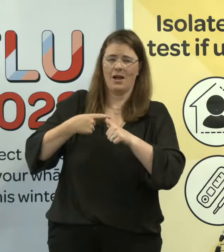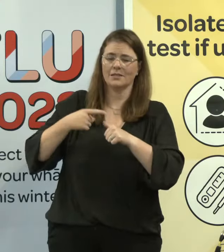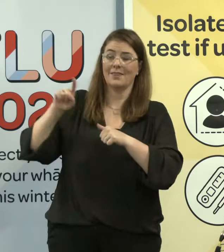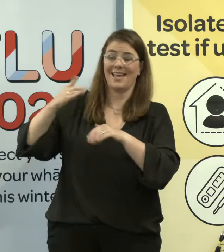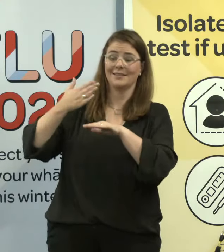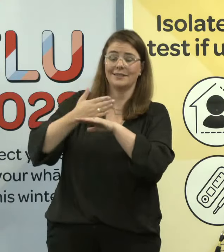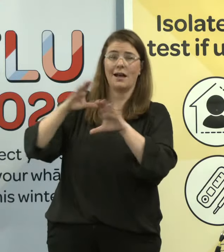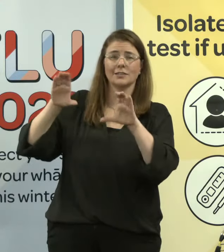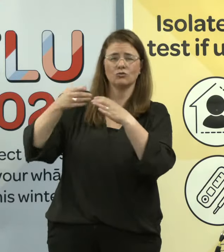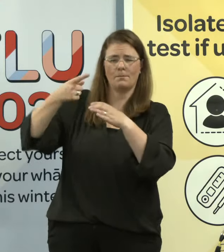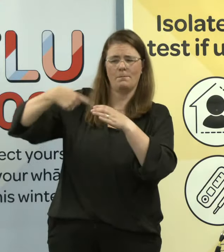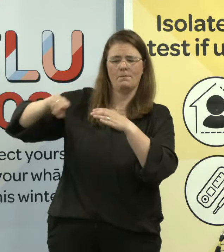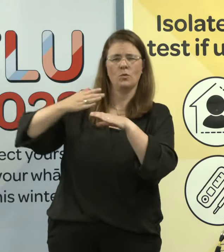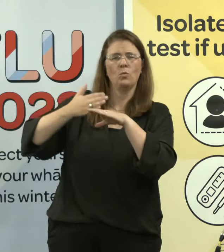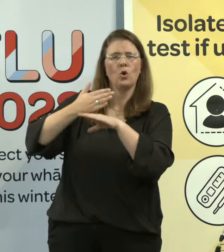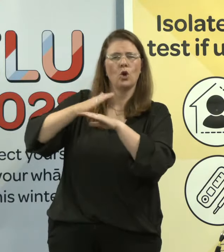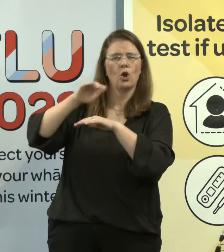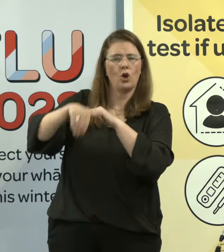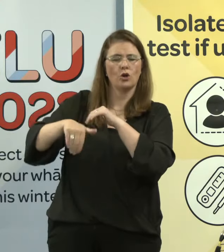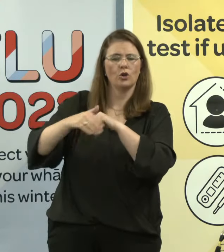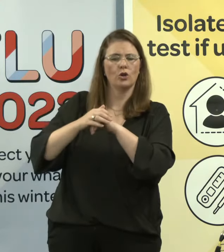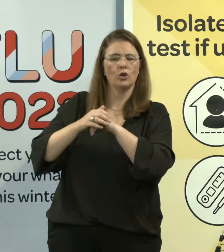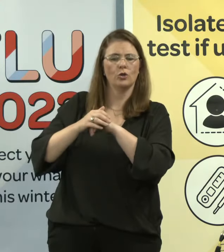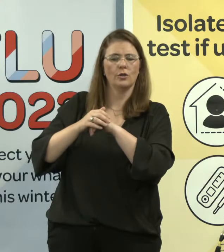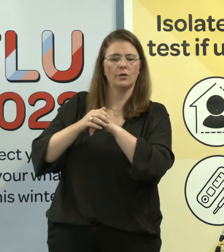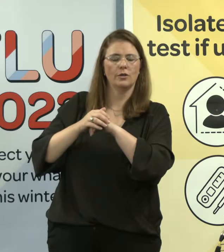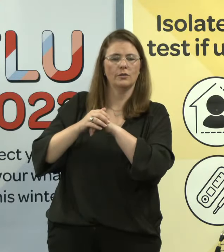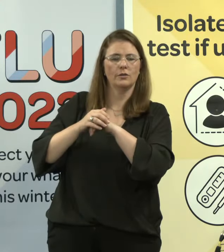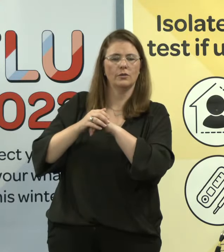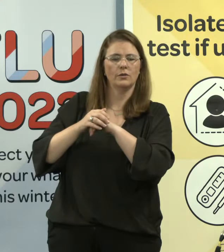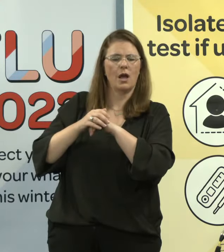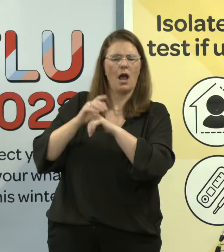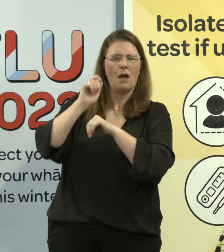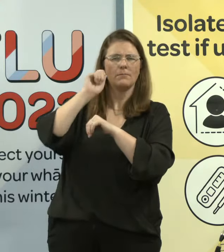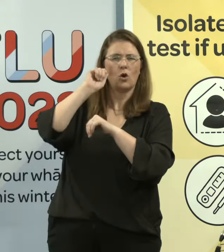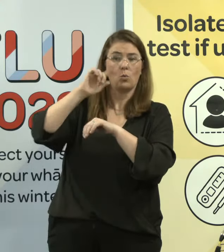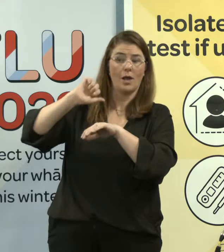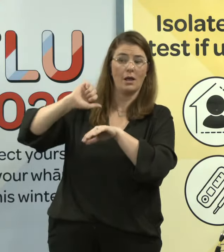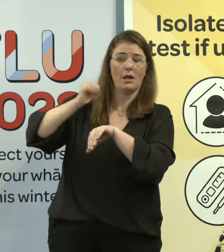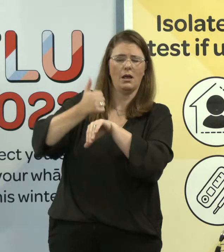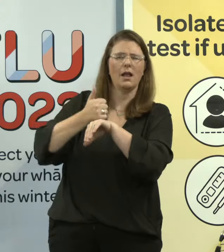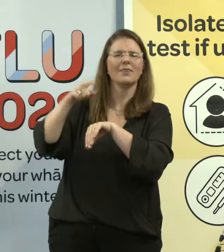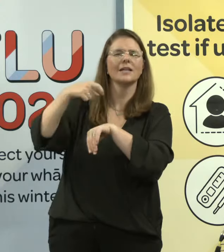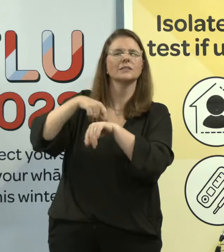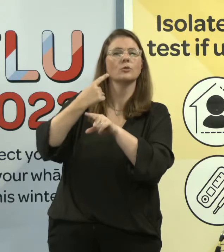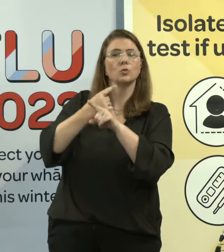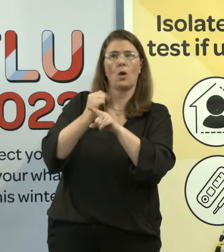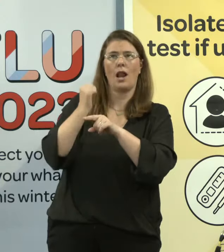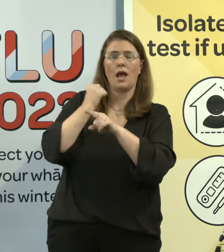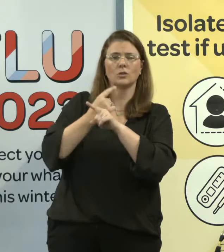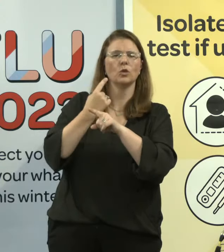ki te korero mo tenei. Kare ano